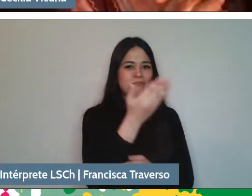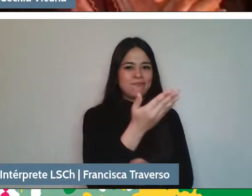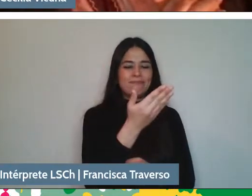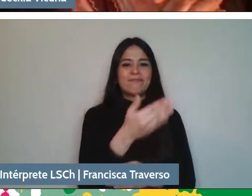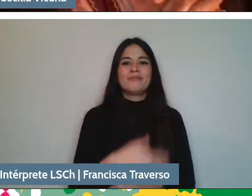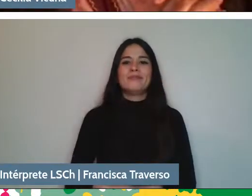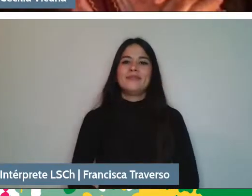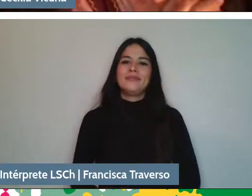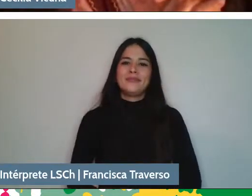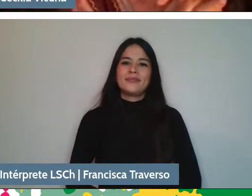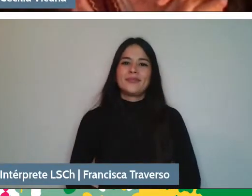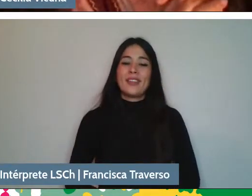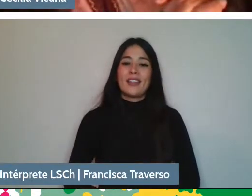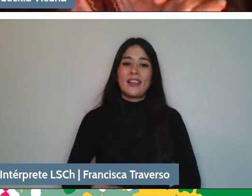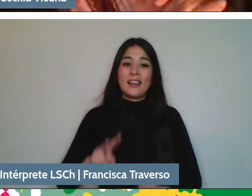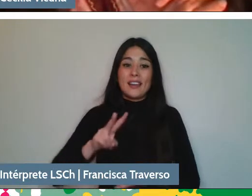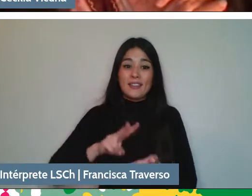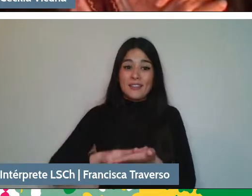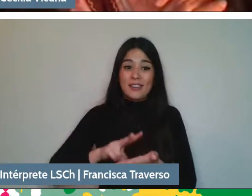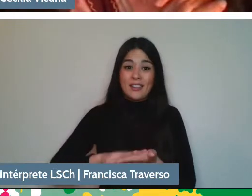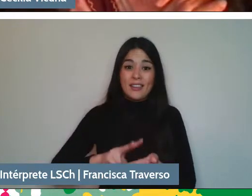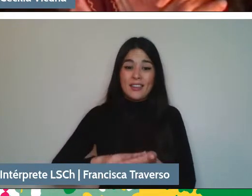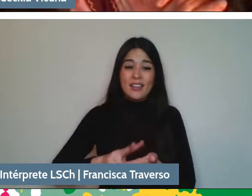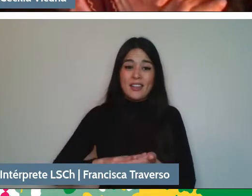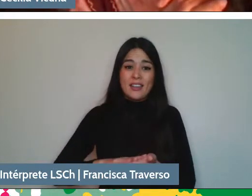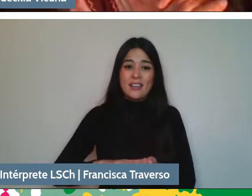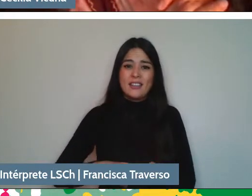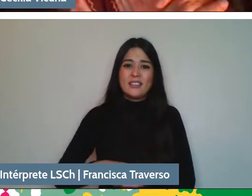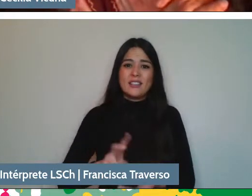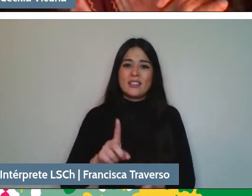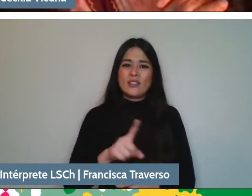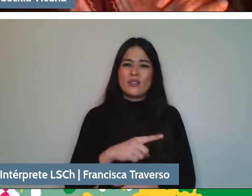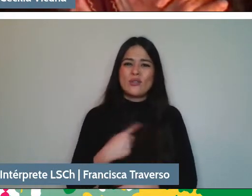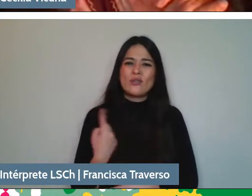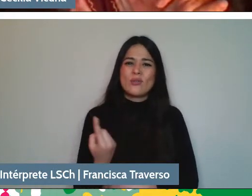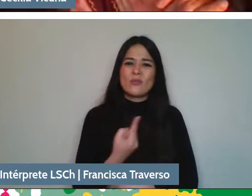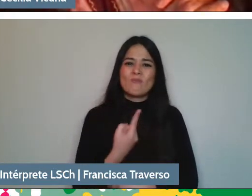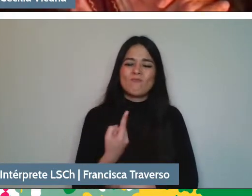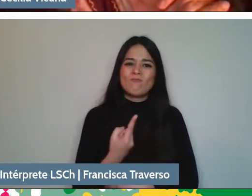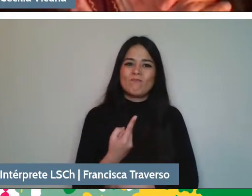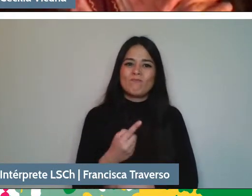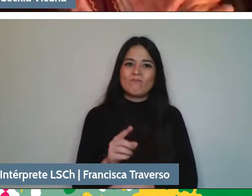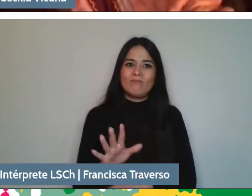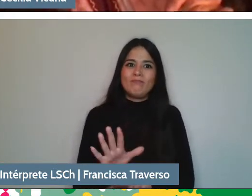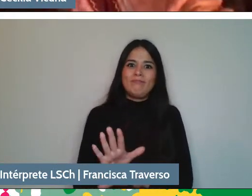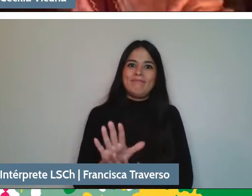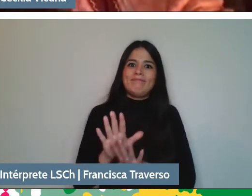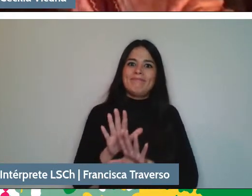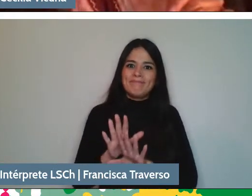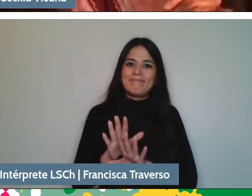La verdad es que estamos, yo creo todos, muy impactados por lo que hemos escuchado.